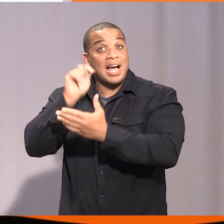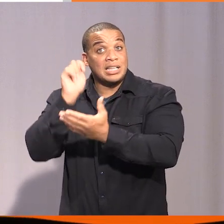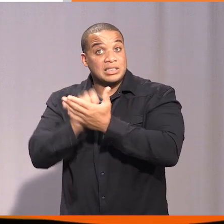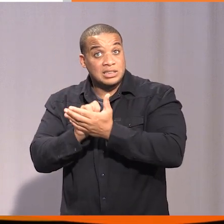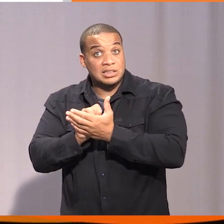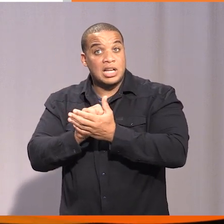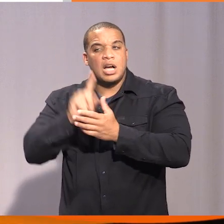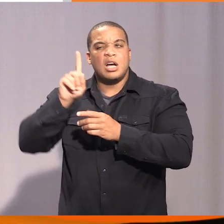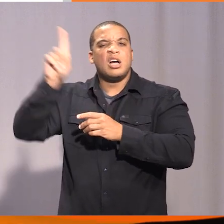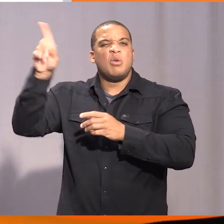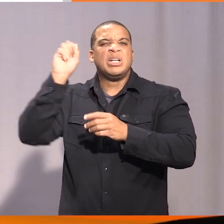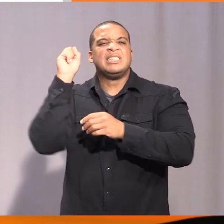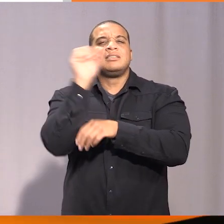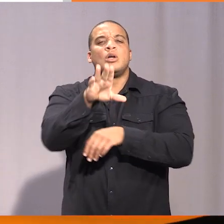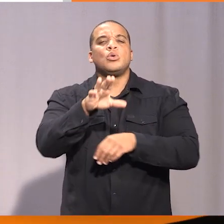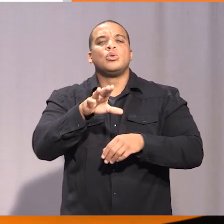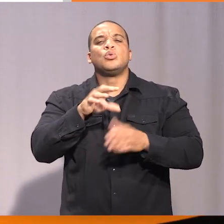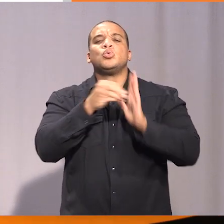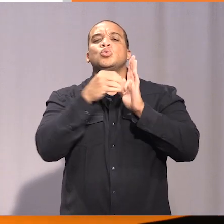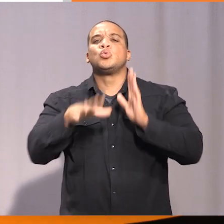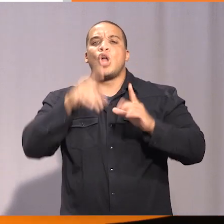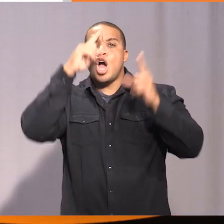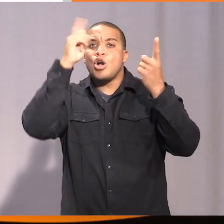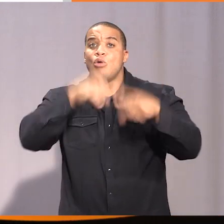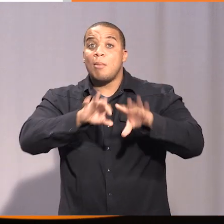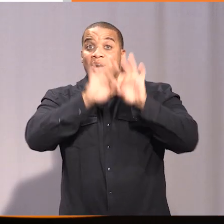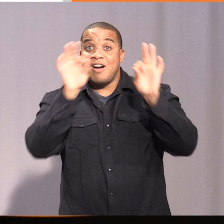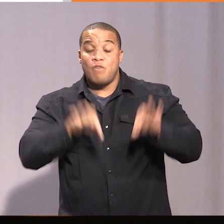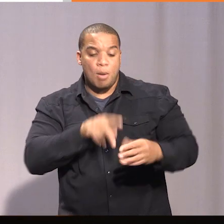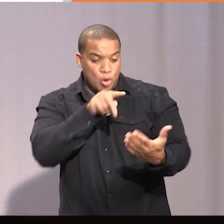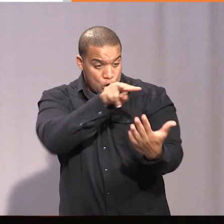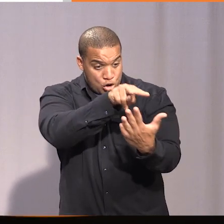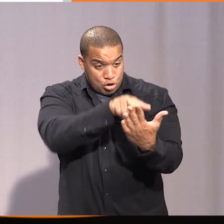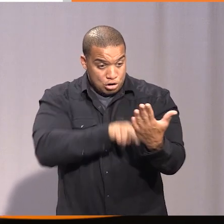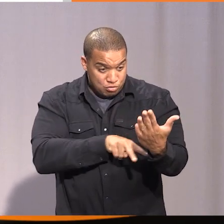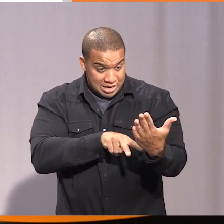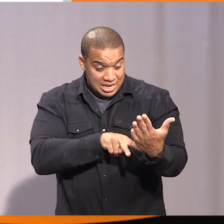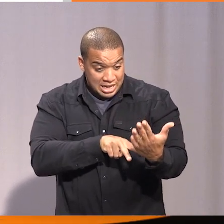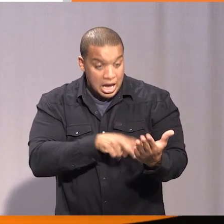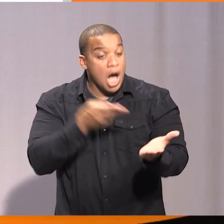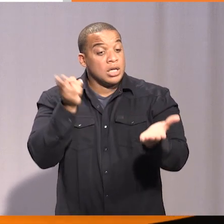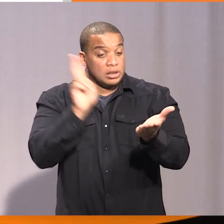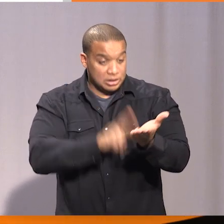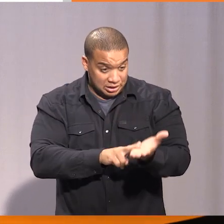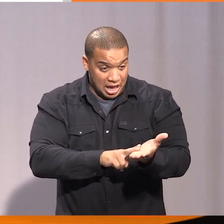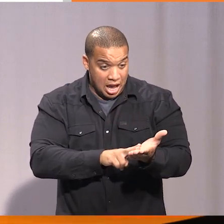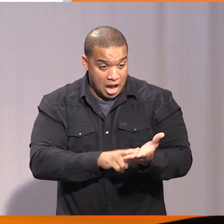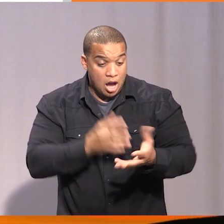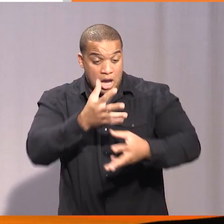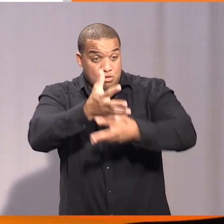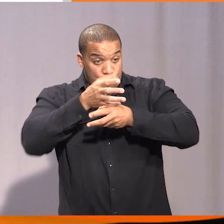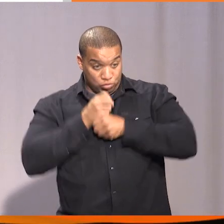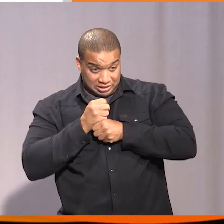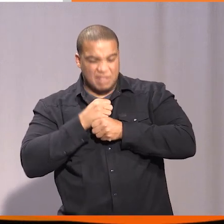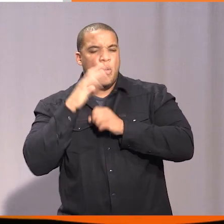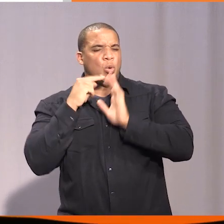Una vez que lo lean, firmen y recibida por la oficina, un proceso que les mostraremos más tarde, luego recibirán su carta de adaptaciones.